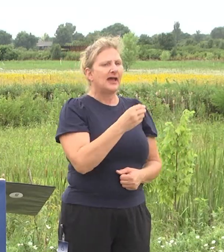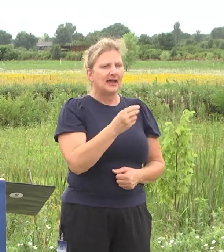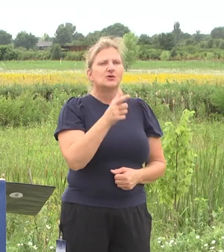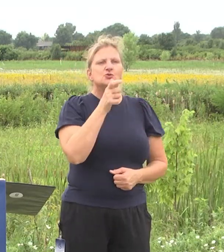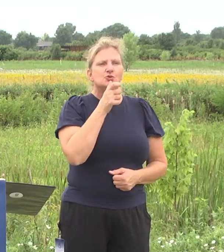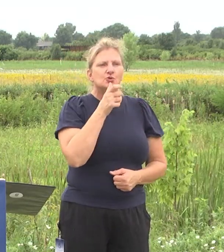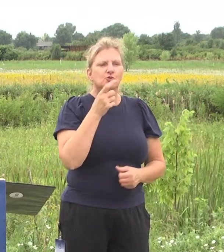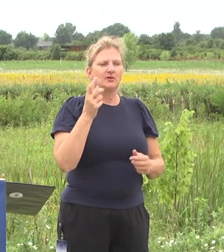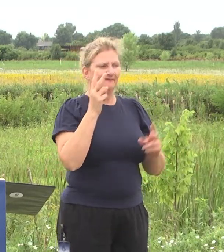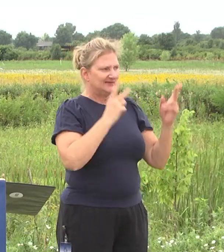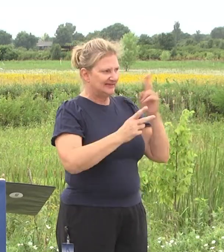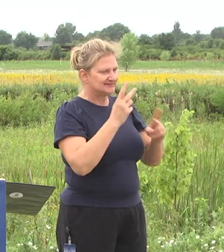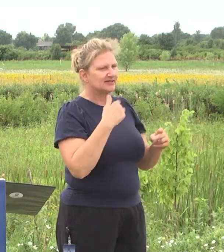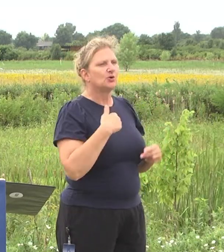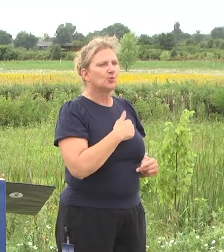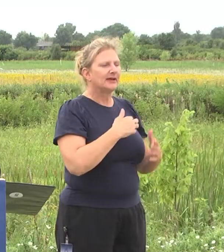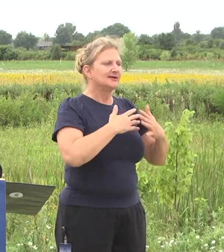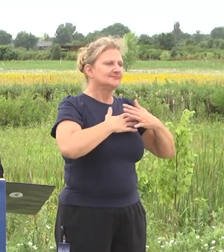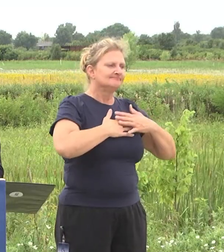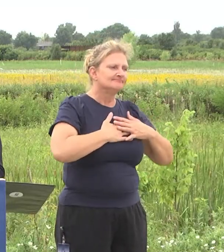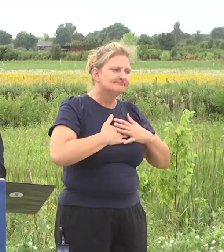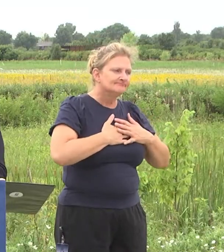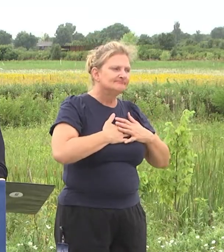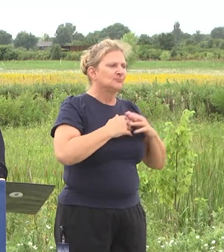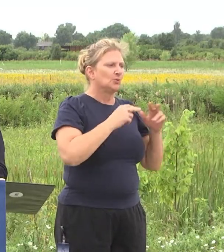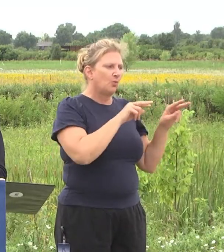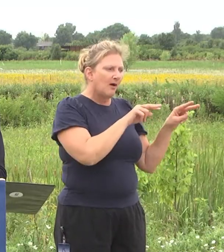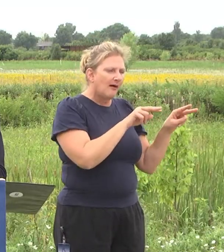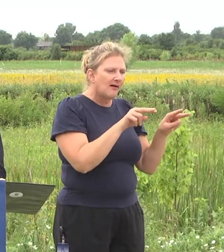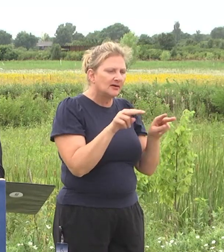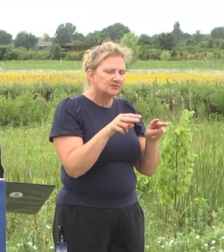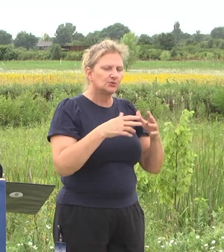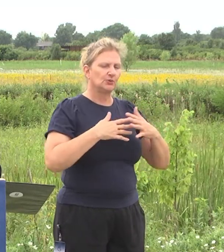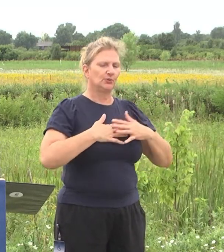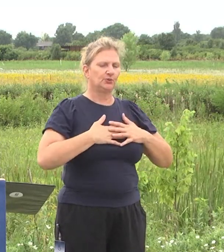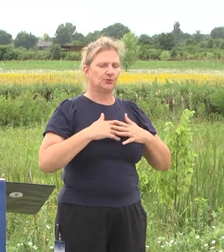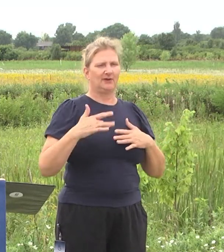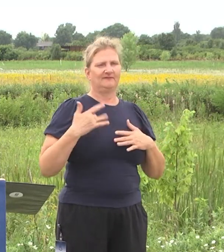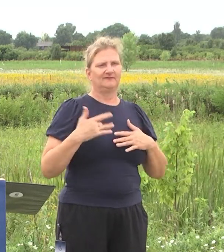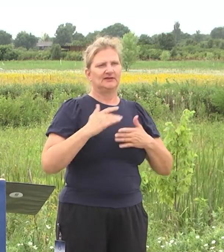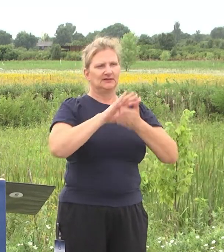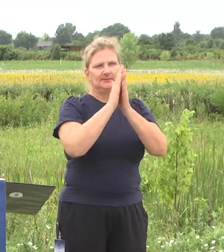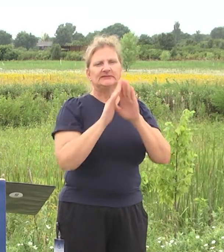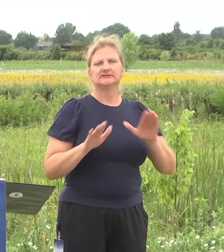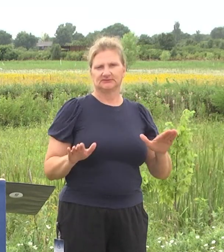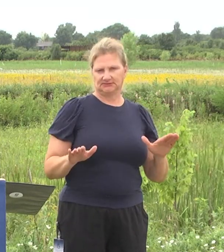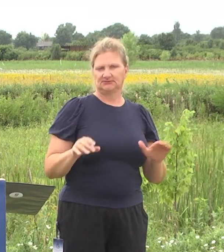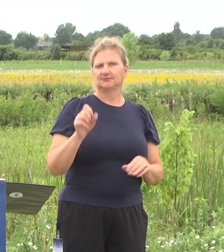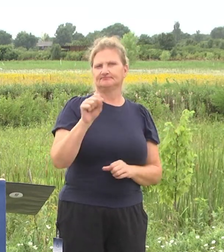lo visitamos. Al caminar por los senderos, la tranquilidad del espacio es innegable. La